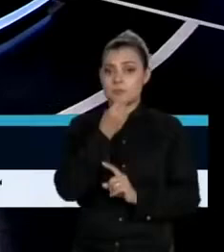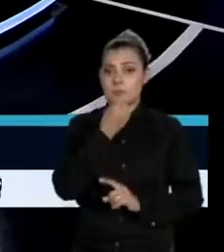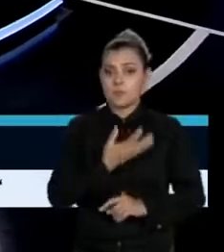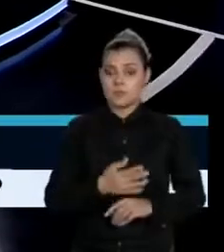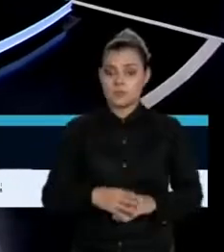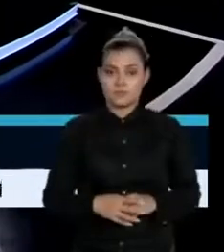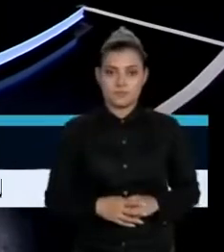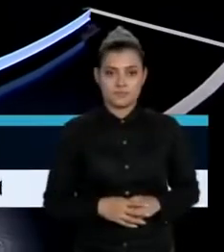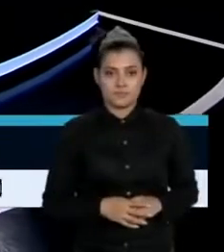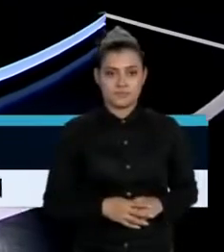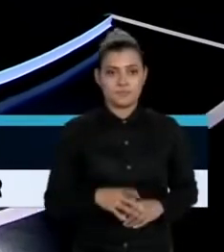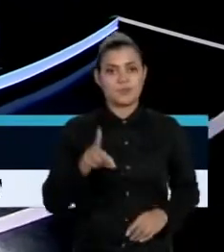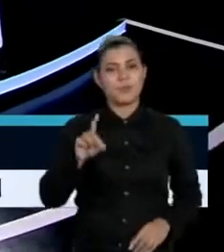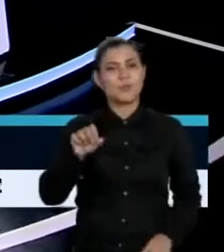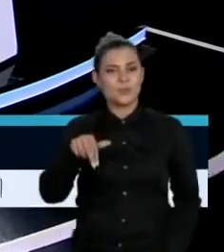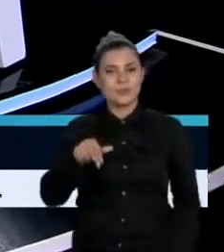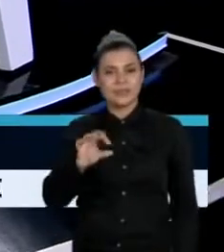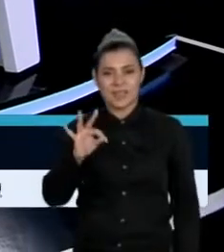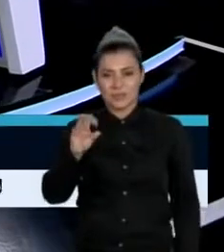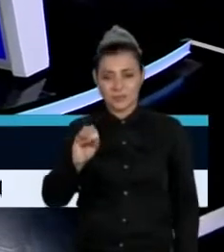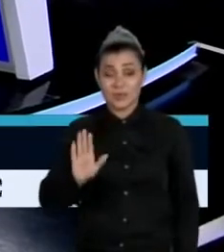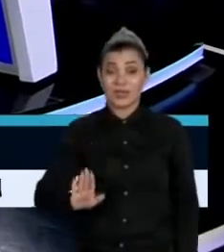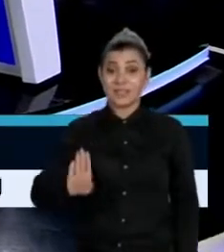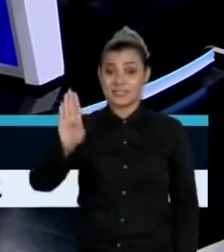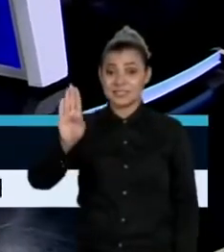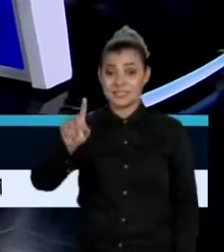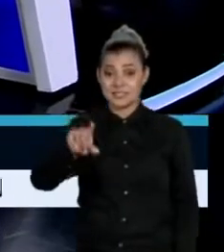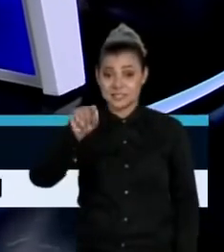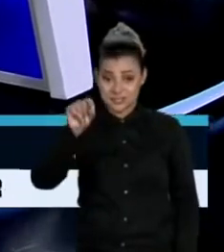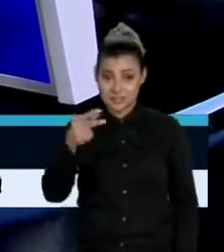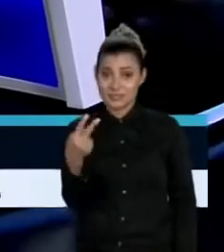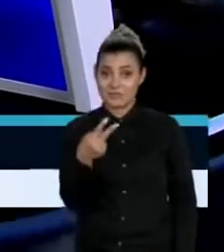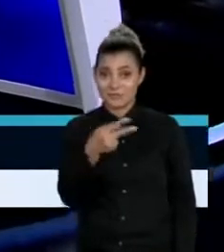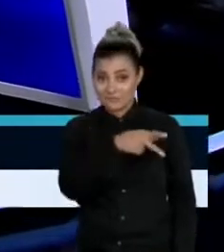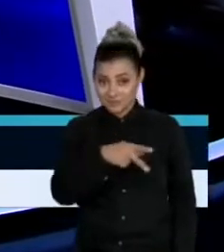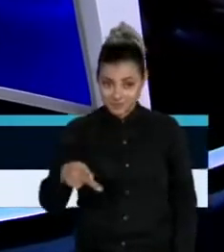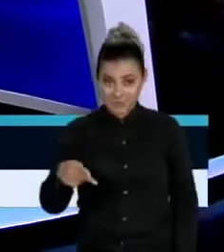a nato geralmente é o candidato que escolhe o vice e na argentina desta vez